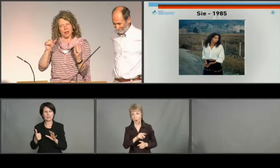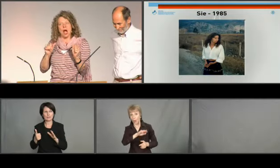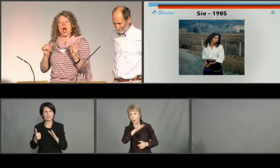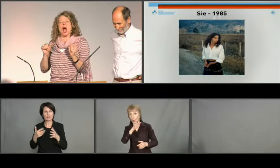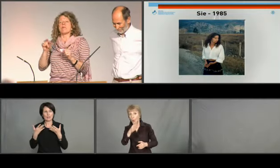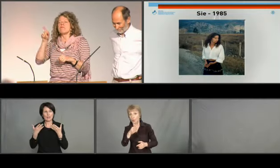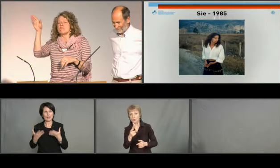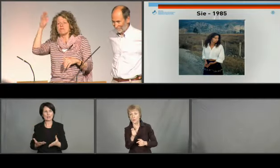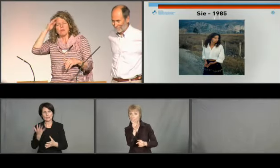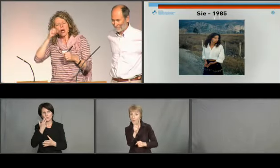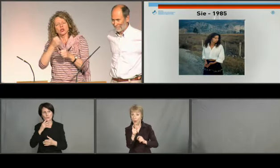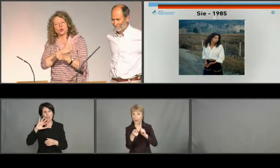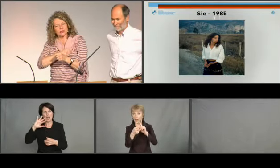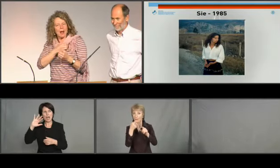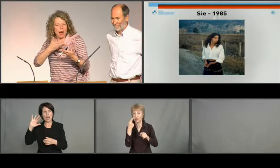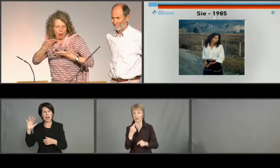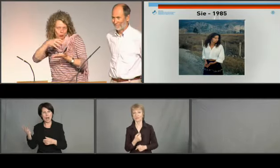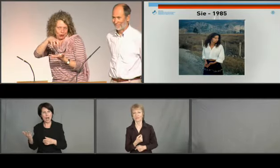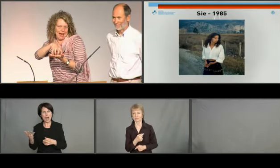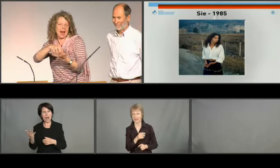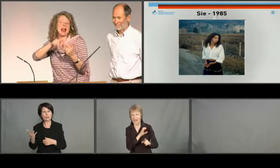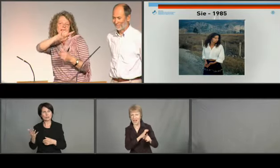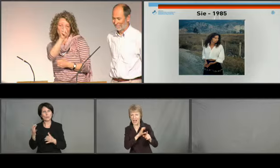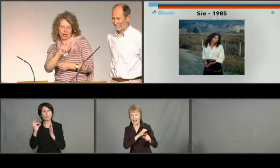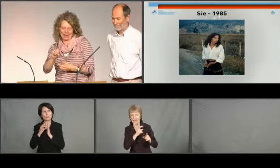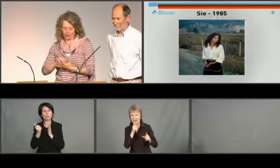Sie hat dann auf der Sozialberatungsstelle gearbeitet,